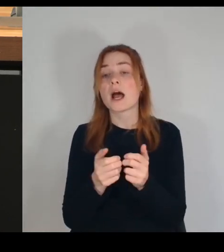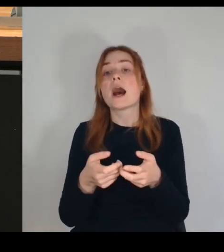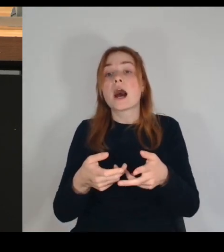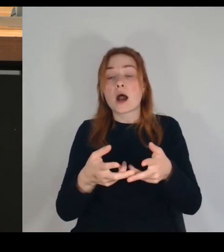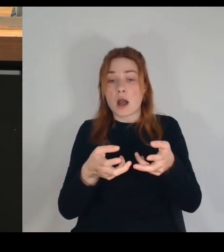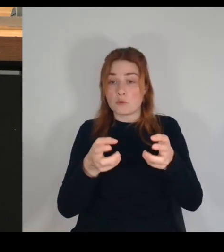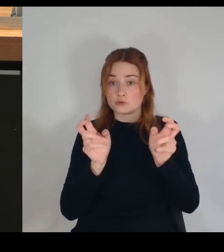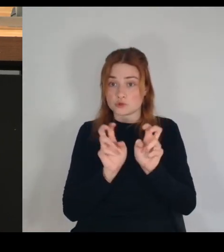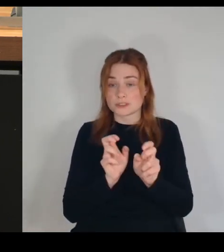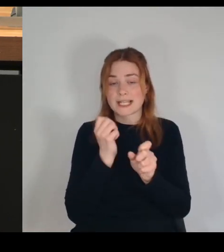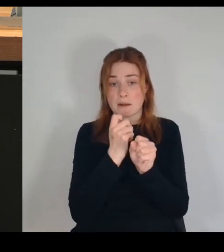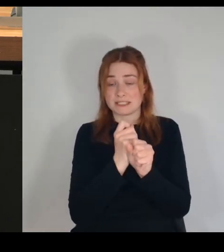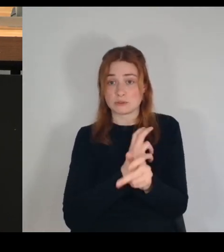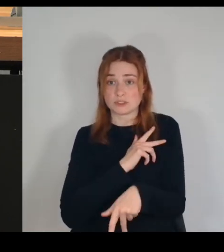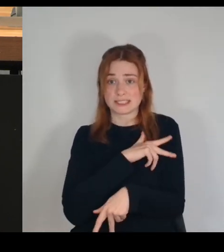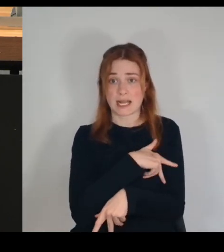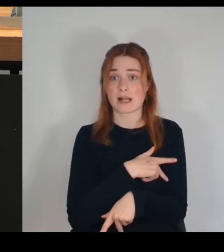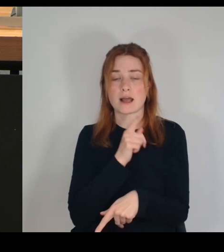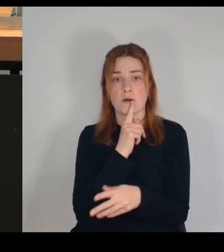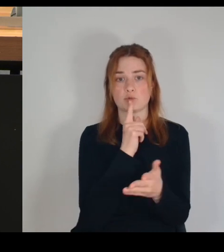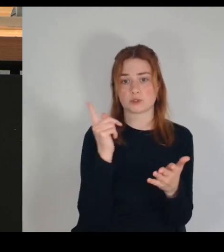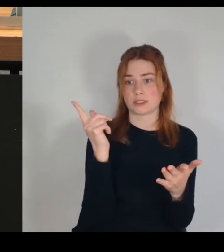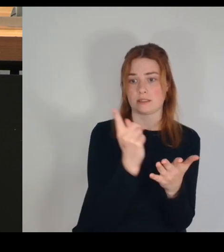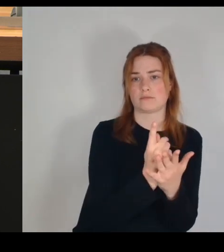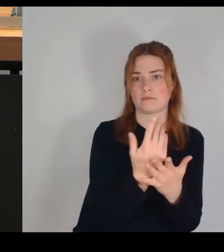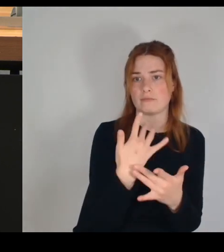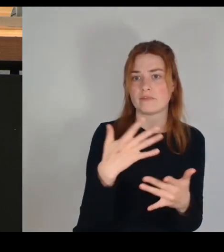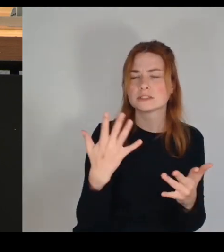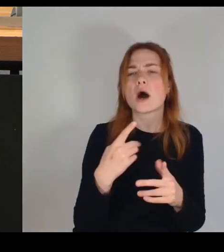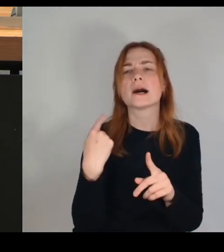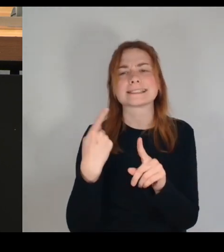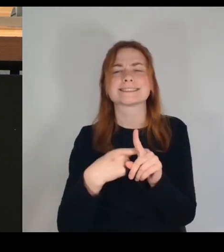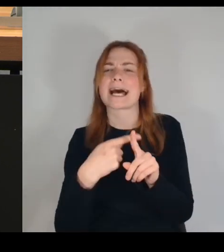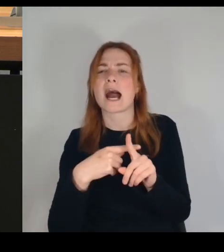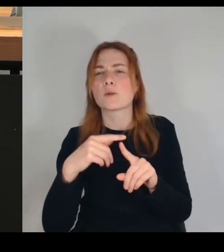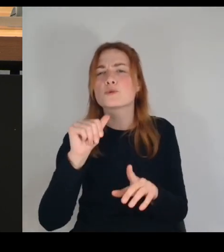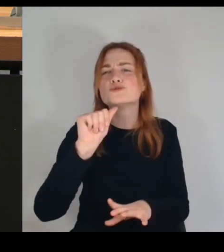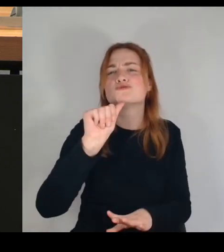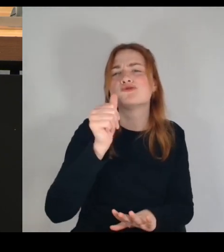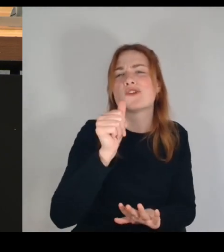Zahlen nur eine sehr grobe Schätzung waren und keineswegs eine seriöse, belastbare Berechnung darstellen.